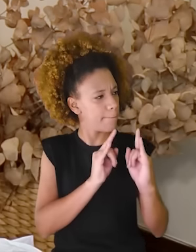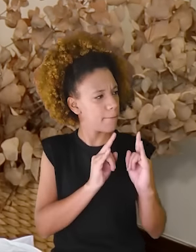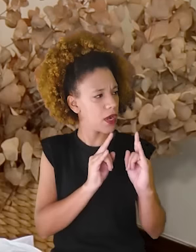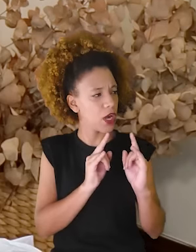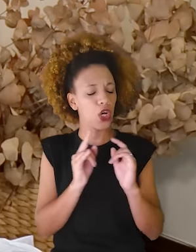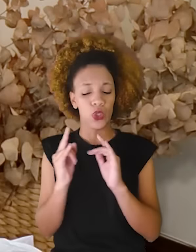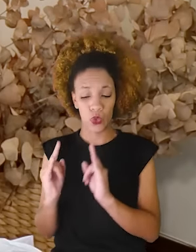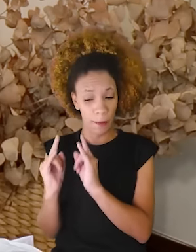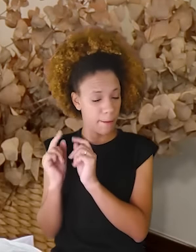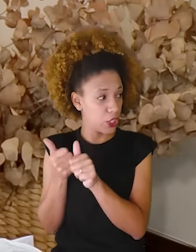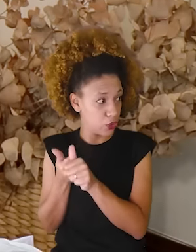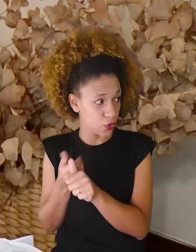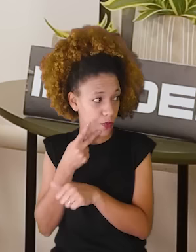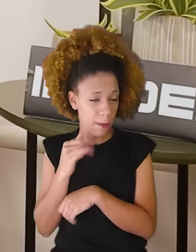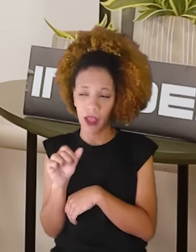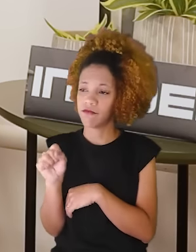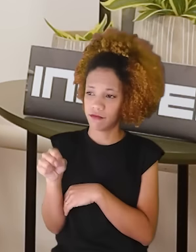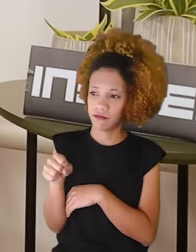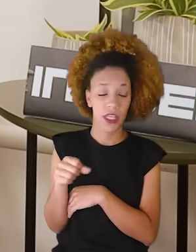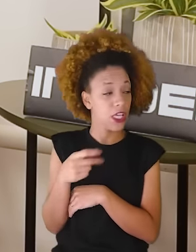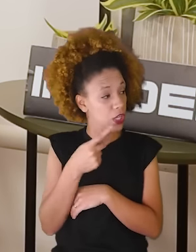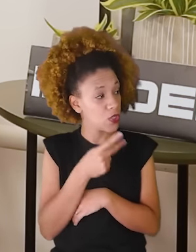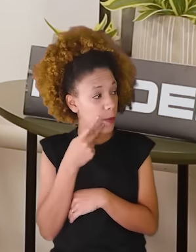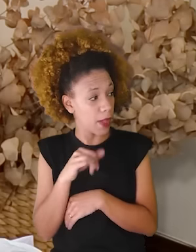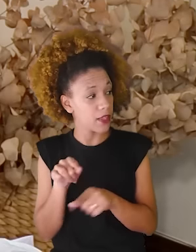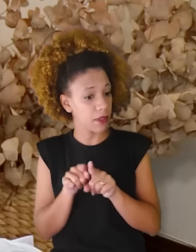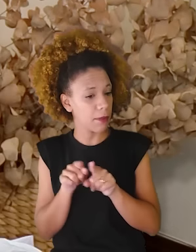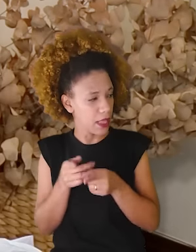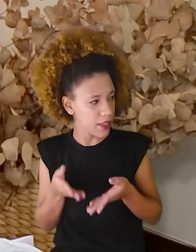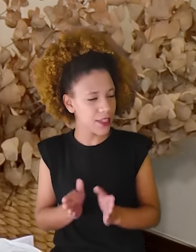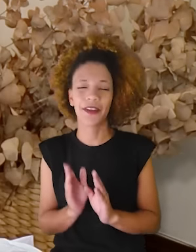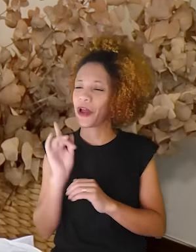no mesmo prédio do meu pai e aí você falou que seu pai também nasceu nesse prédio é cara maior